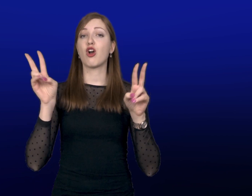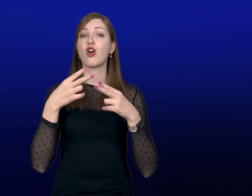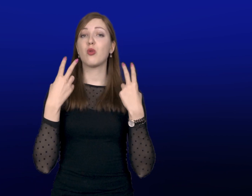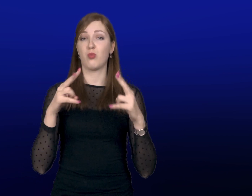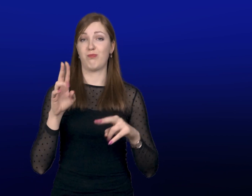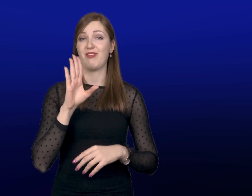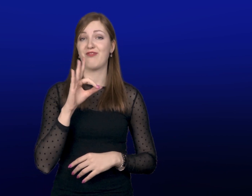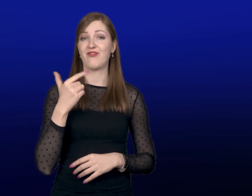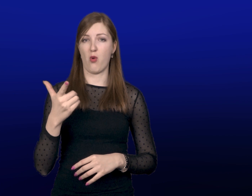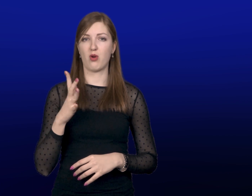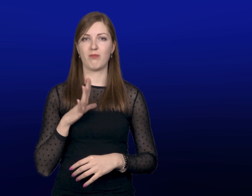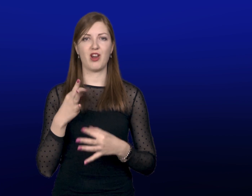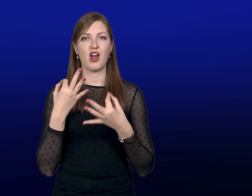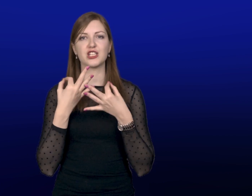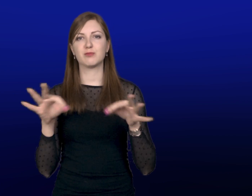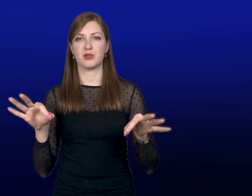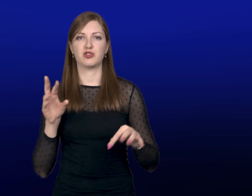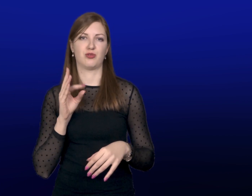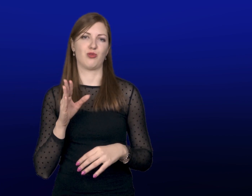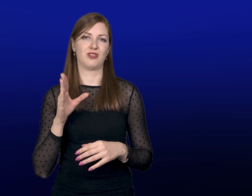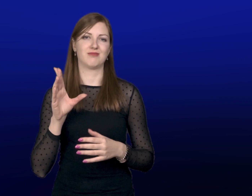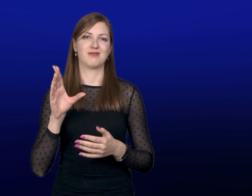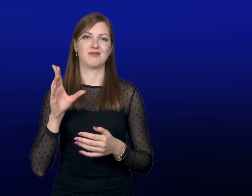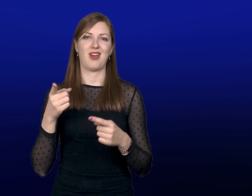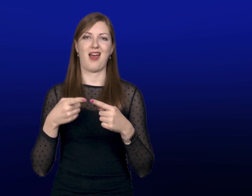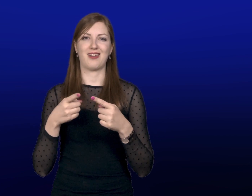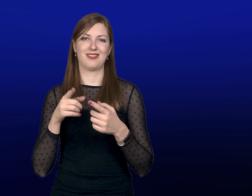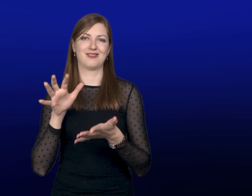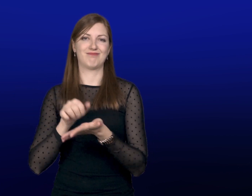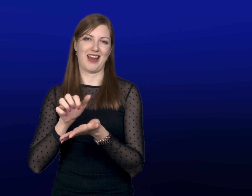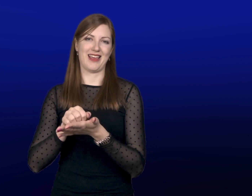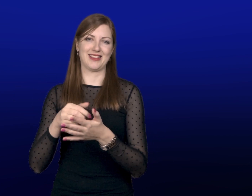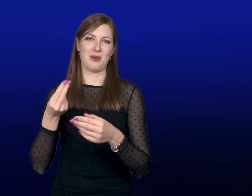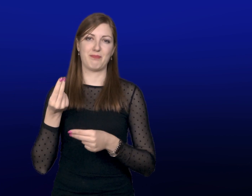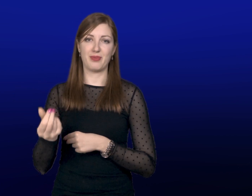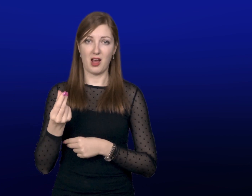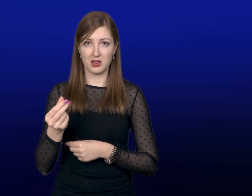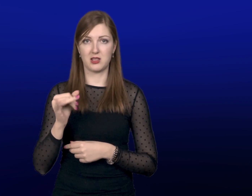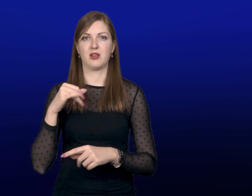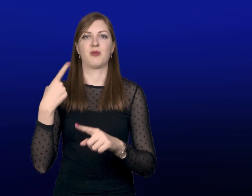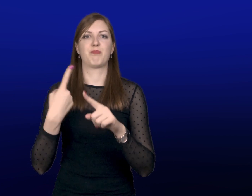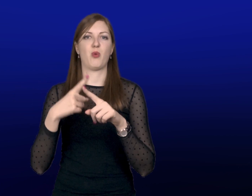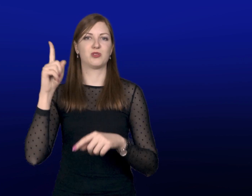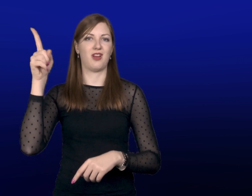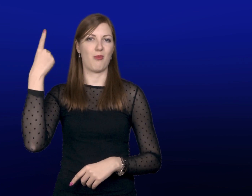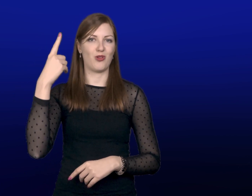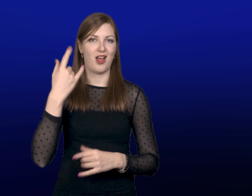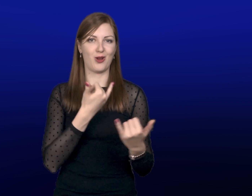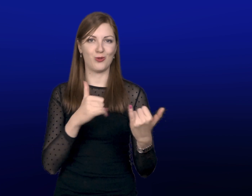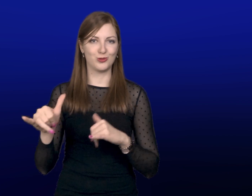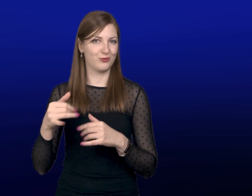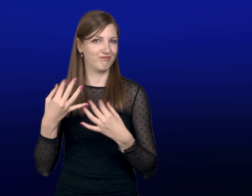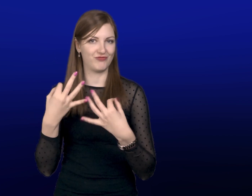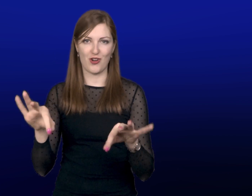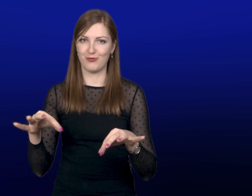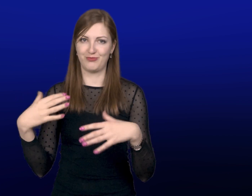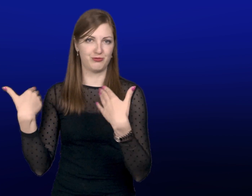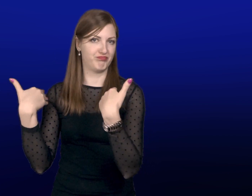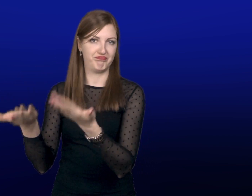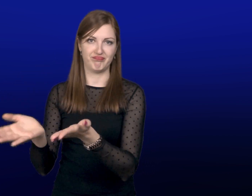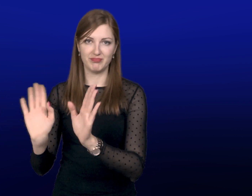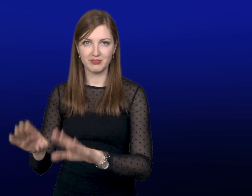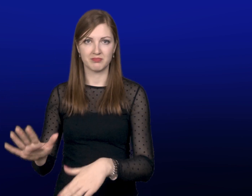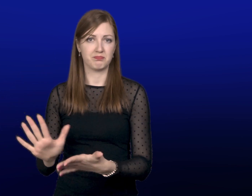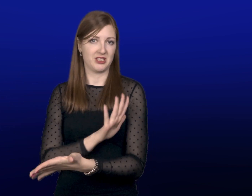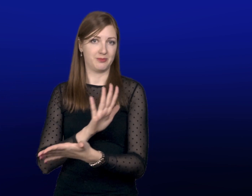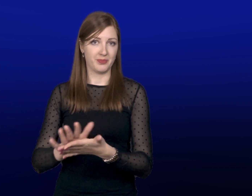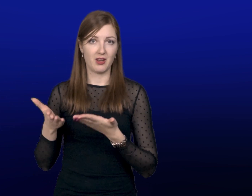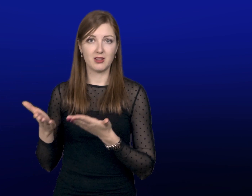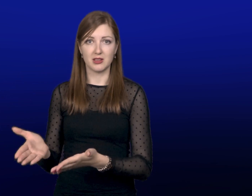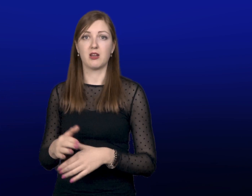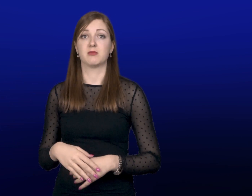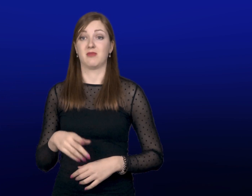Клубы ВОГ были освобождены от арендной платы и от оплаты коммунальных услуг.